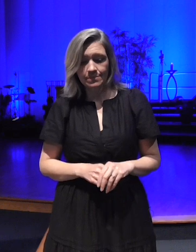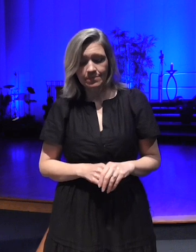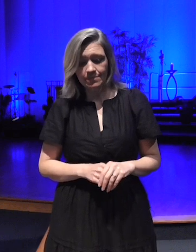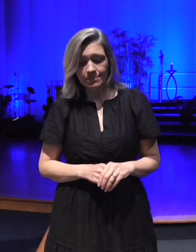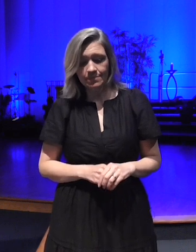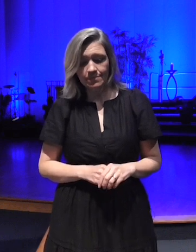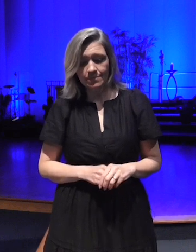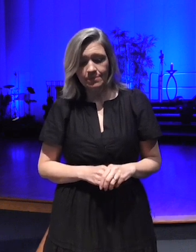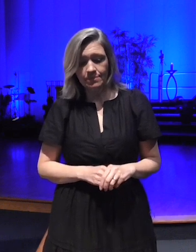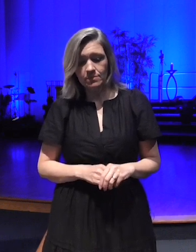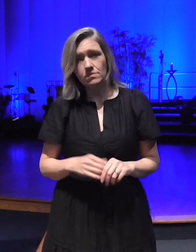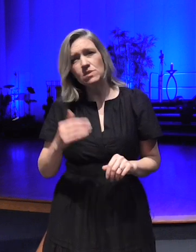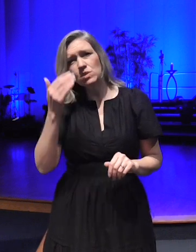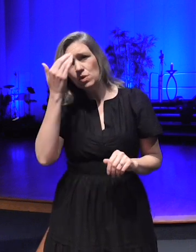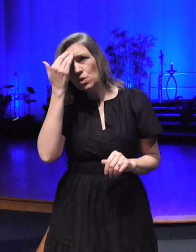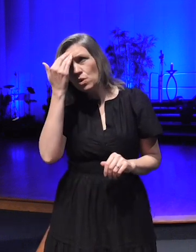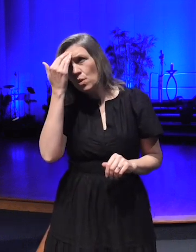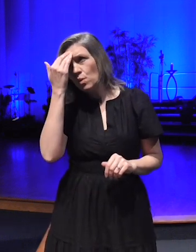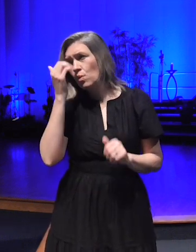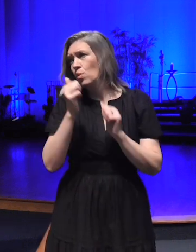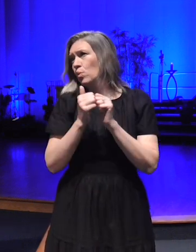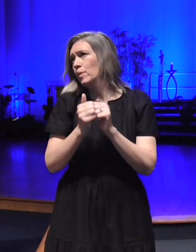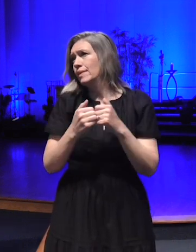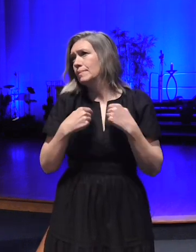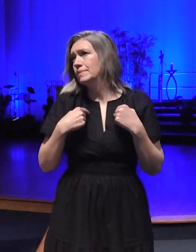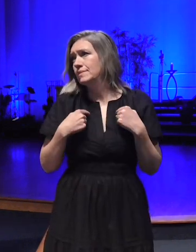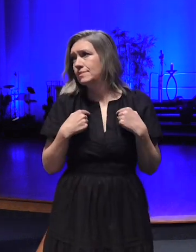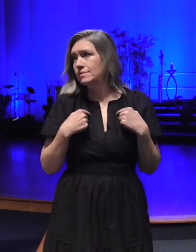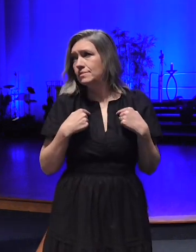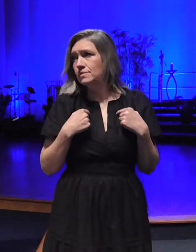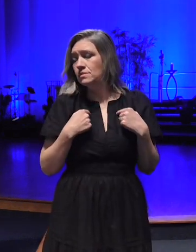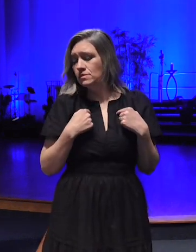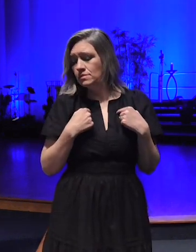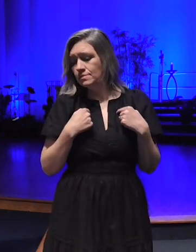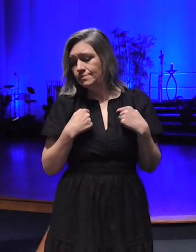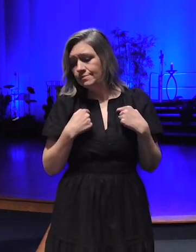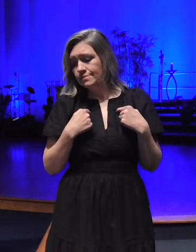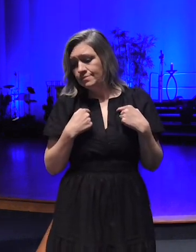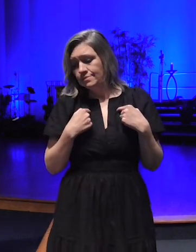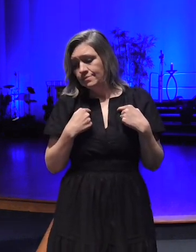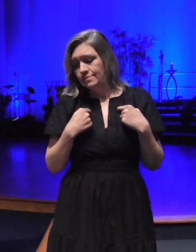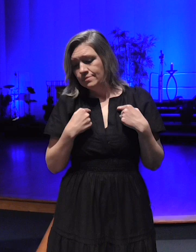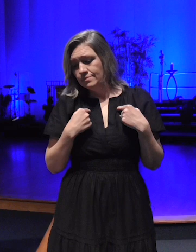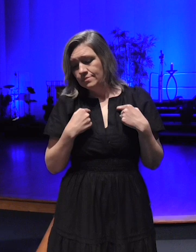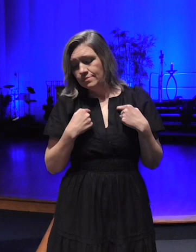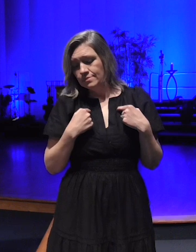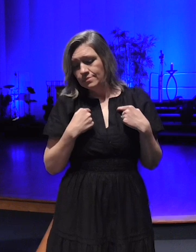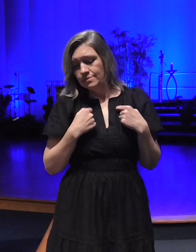me conoce. Doy gracias por este